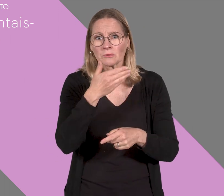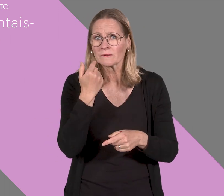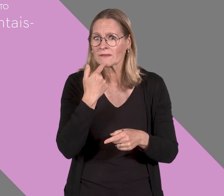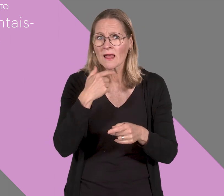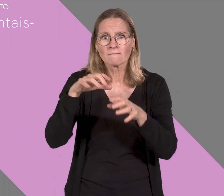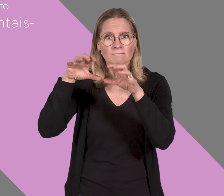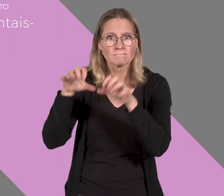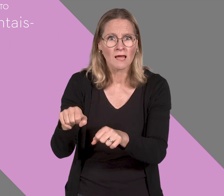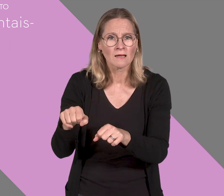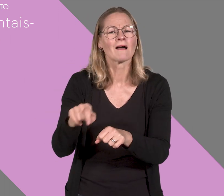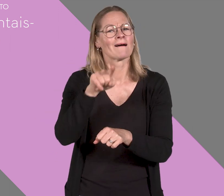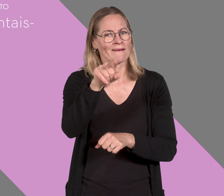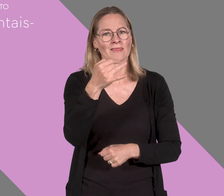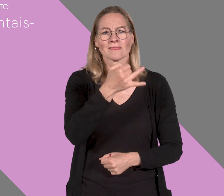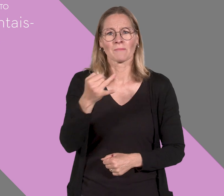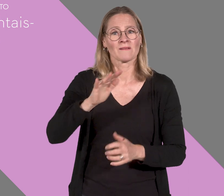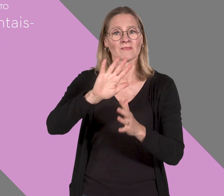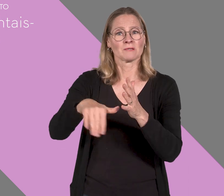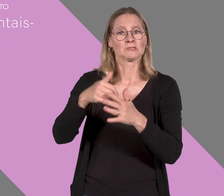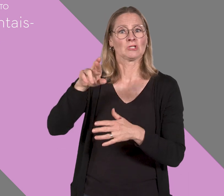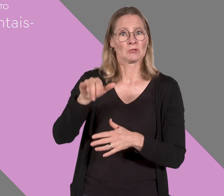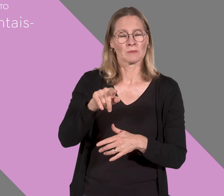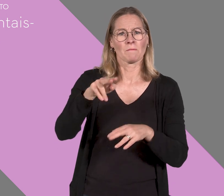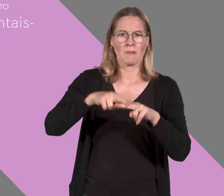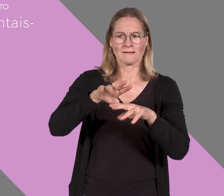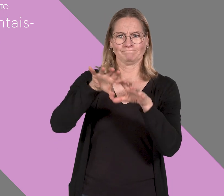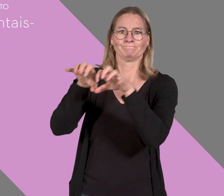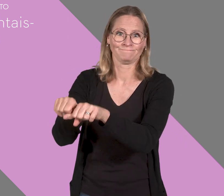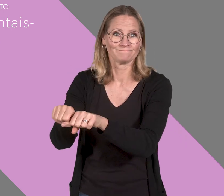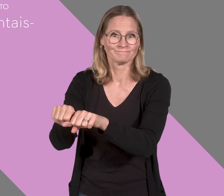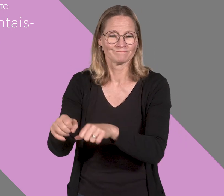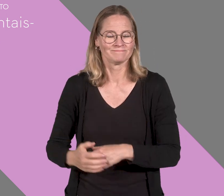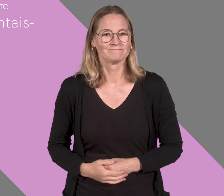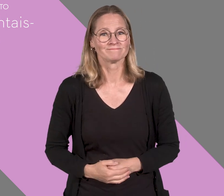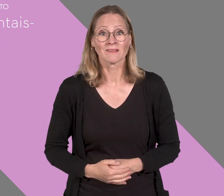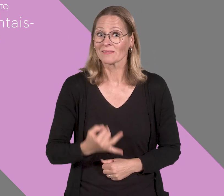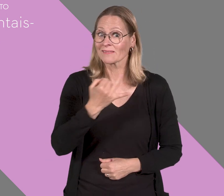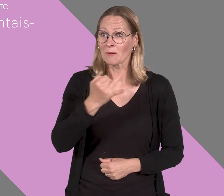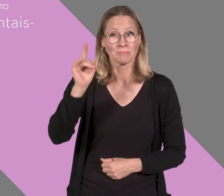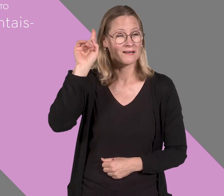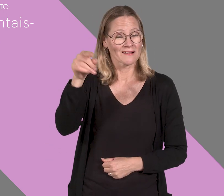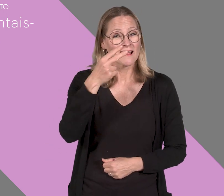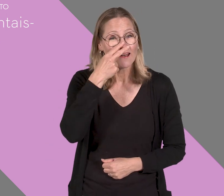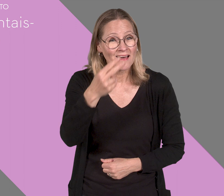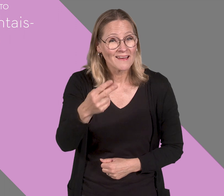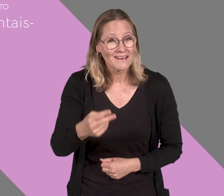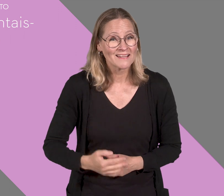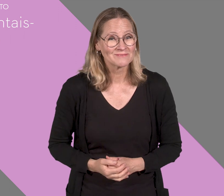Tampereen Viittomakieliset ry:ltä, jos et ole niin vielä tehnyt. Tampereella nähdään!